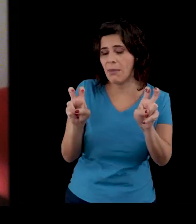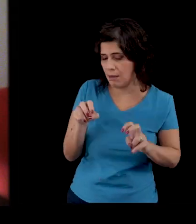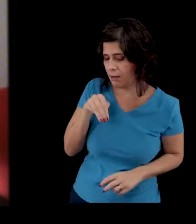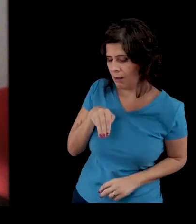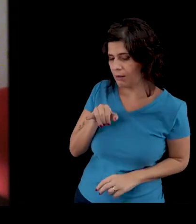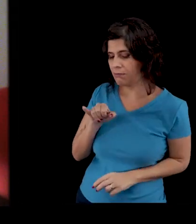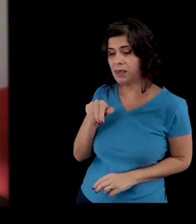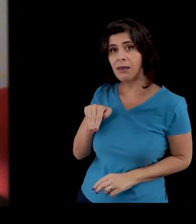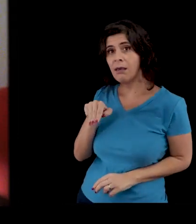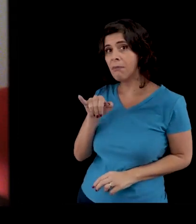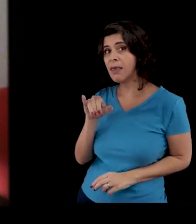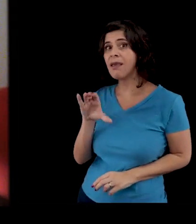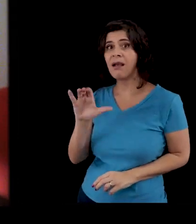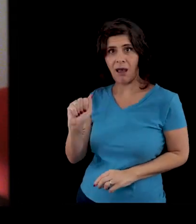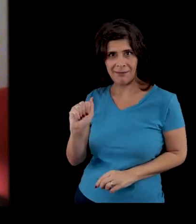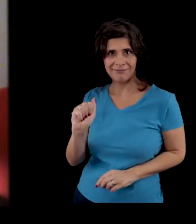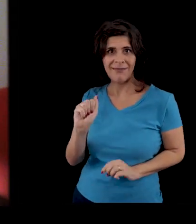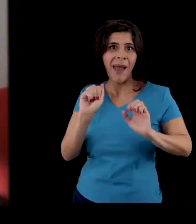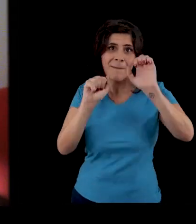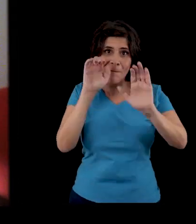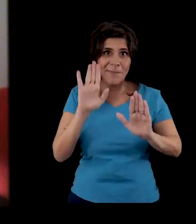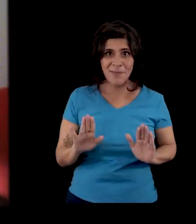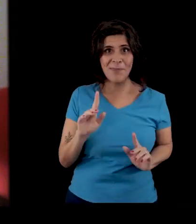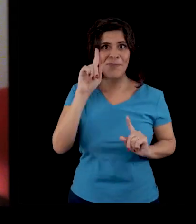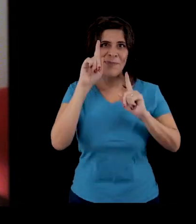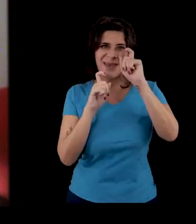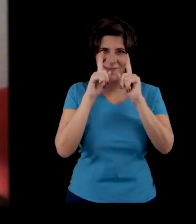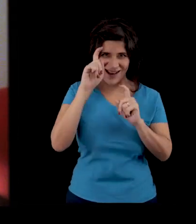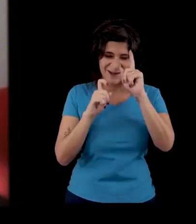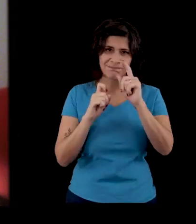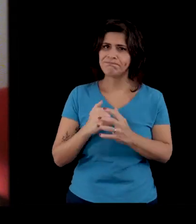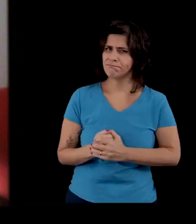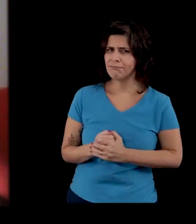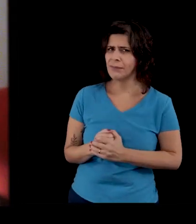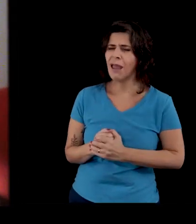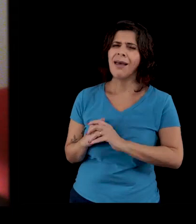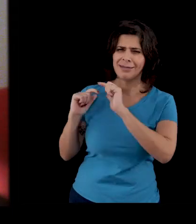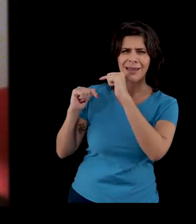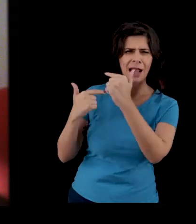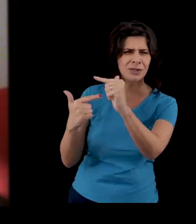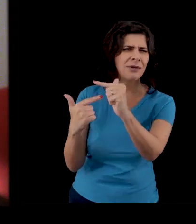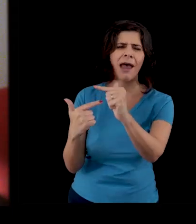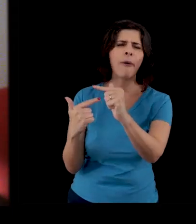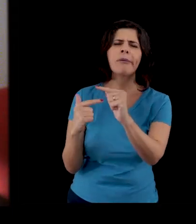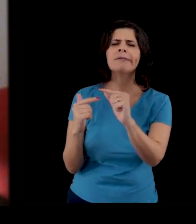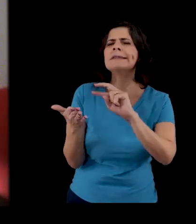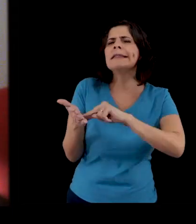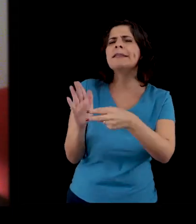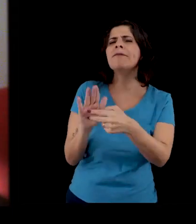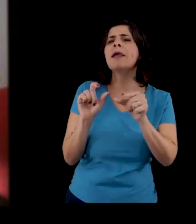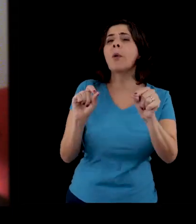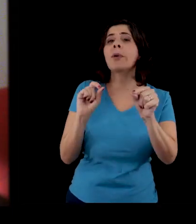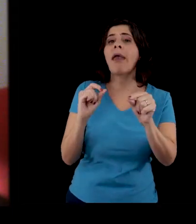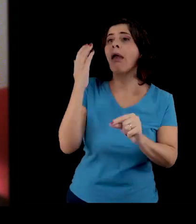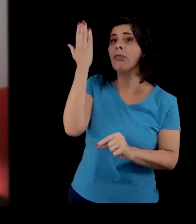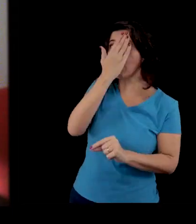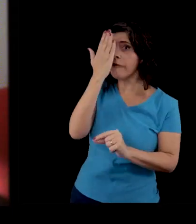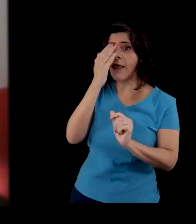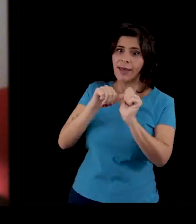A mímica clássica, que é o que vamos treinar hoje, é a arte de transformar o invisível em visível.